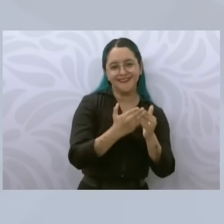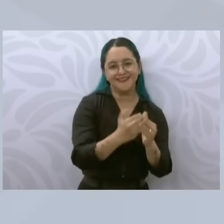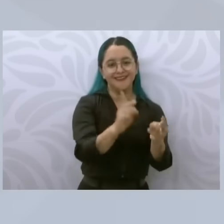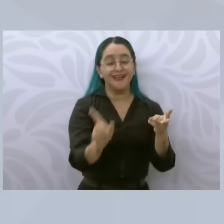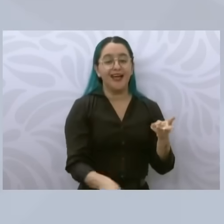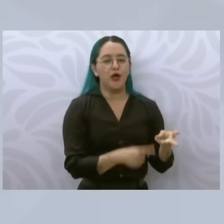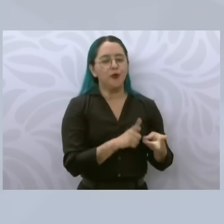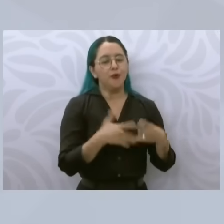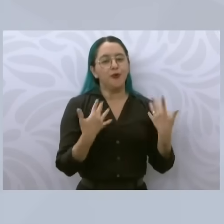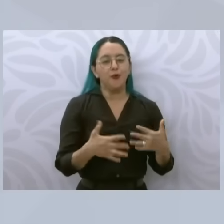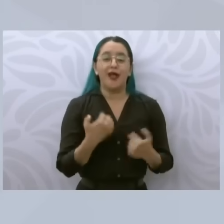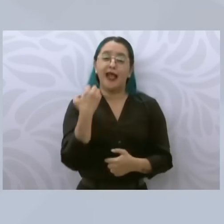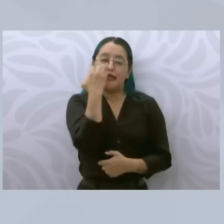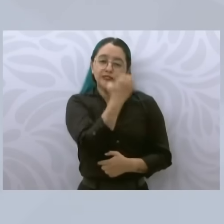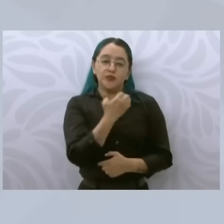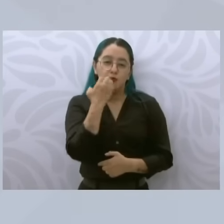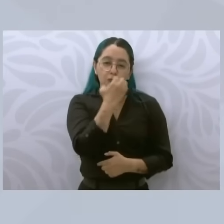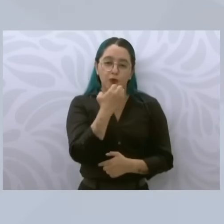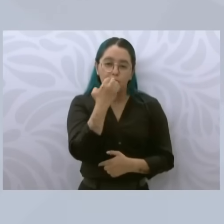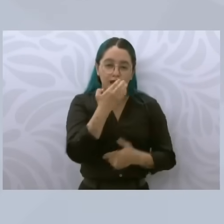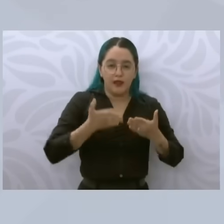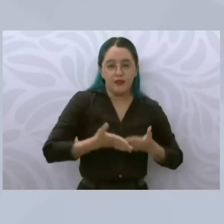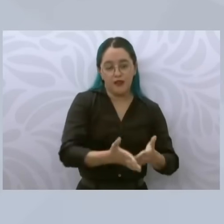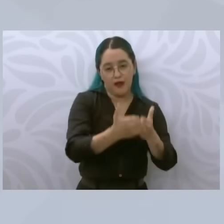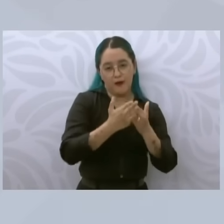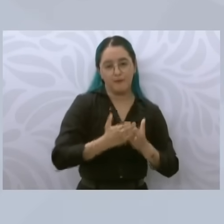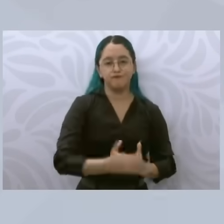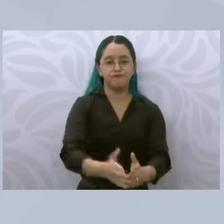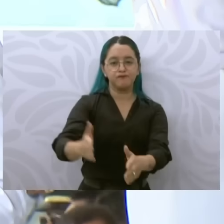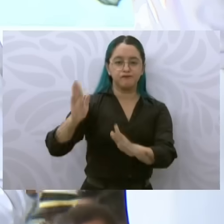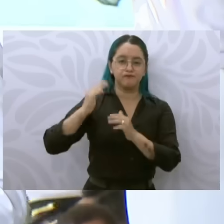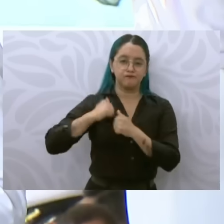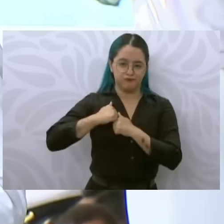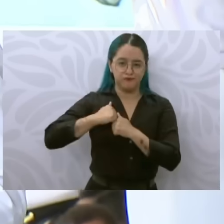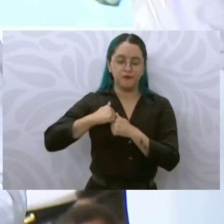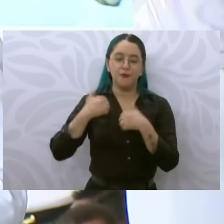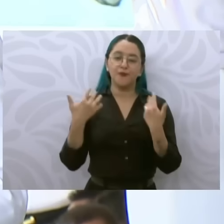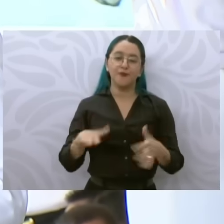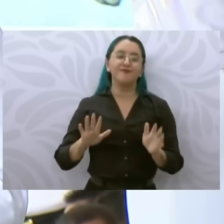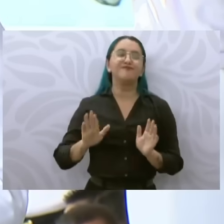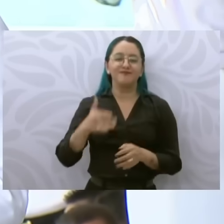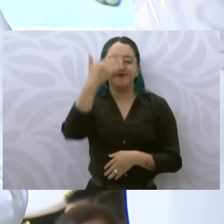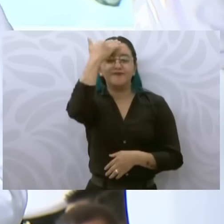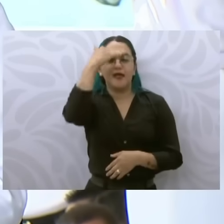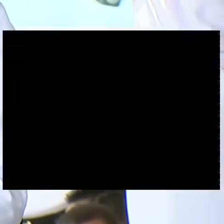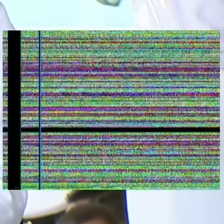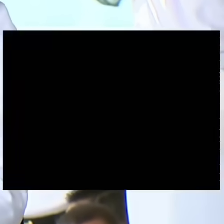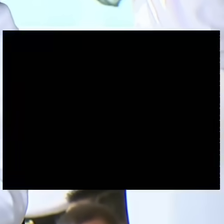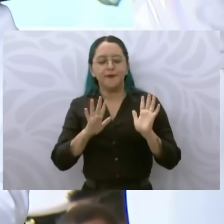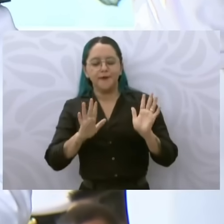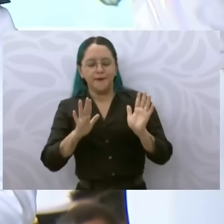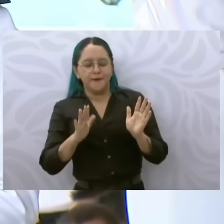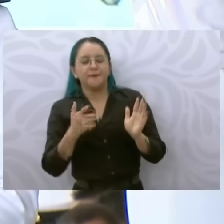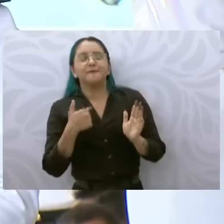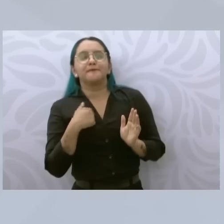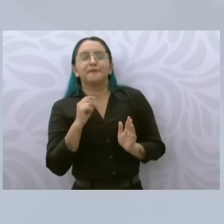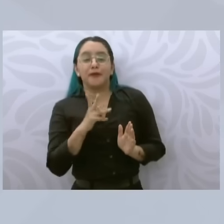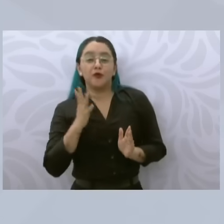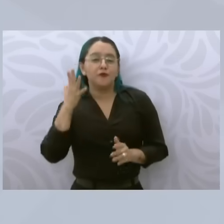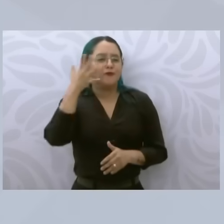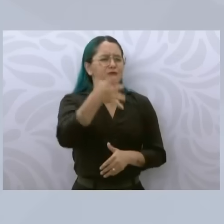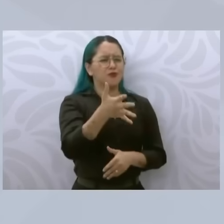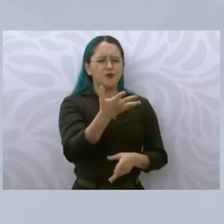Naval Militar supimos que nos esperaba un camino de retos de aprendizaje las largas